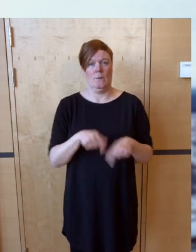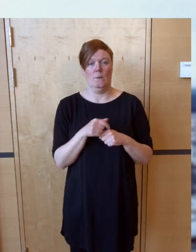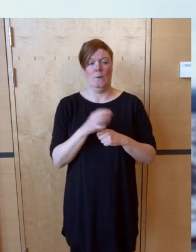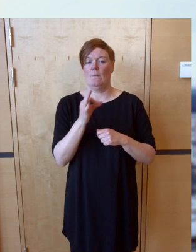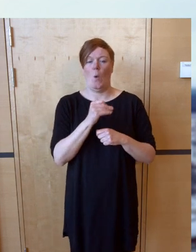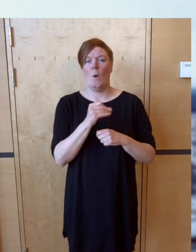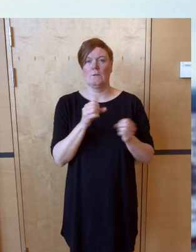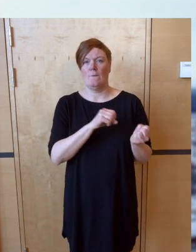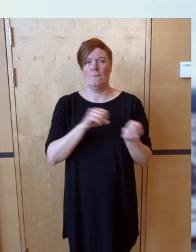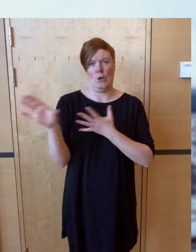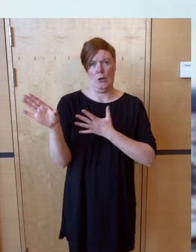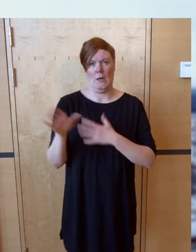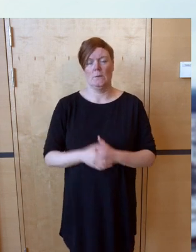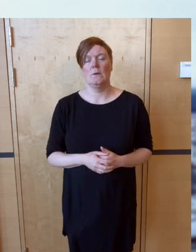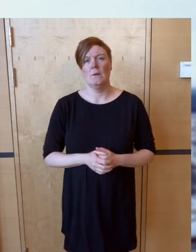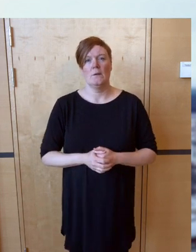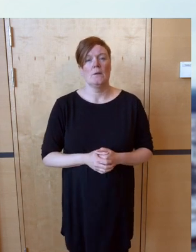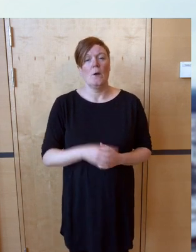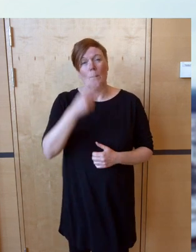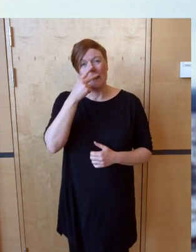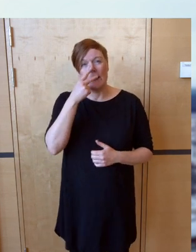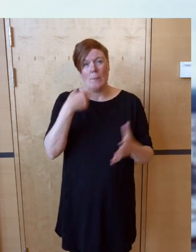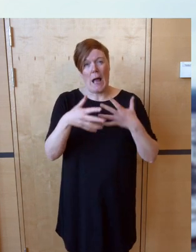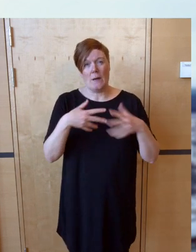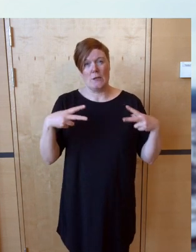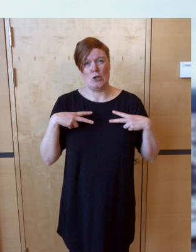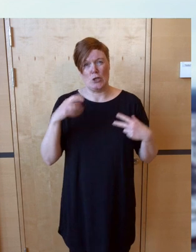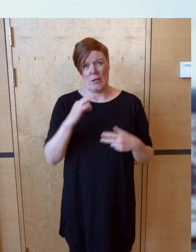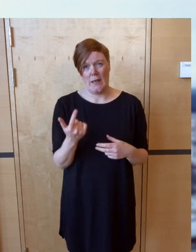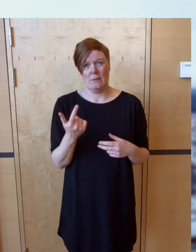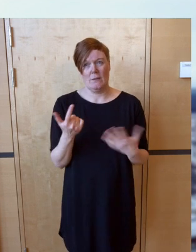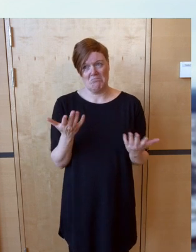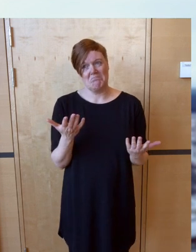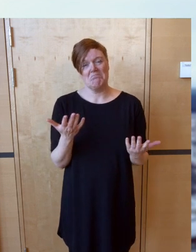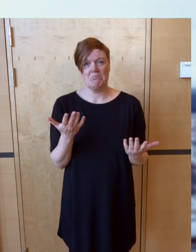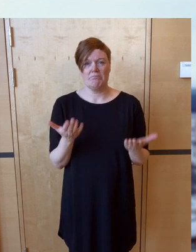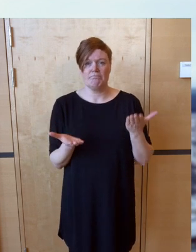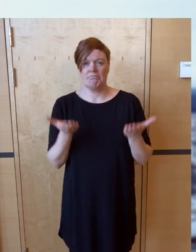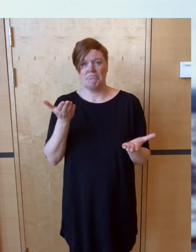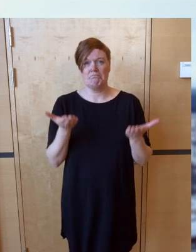Kika vi på arbetslösheten Så fortsätter jag avståndet till liket Öka